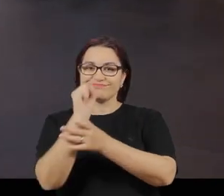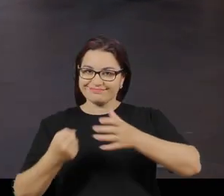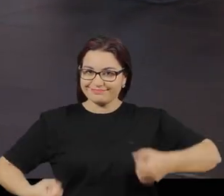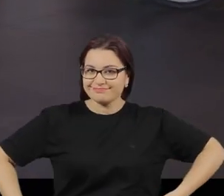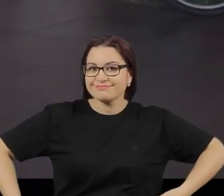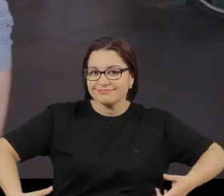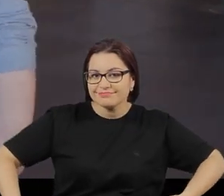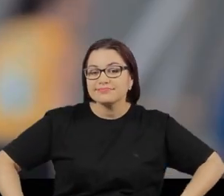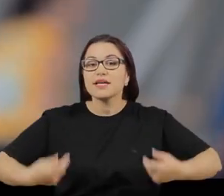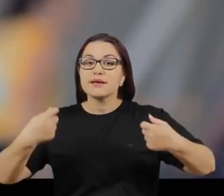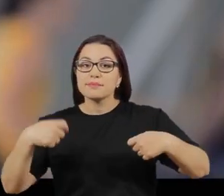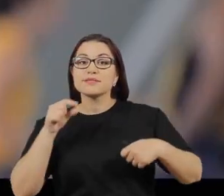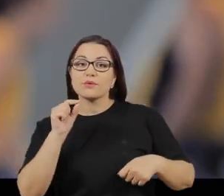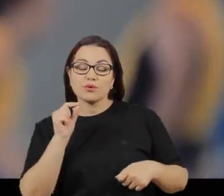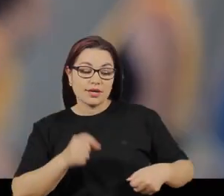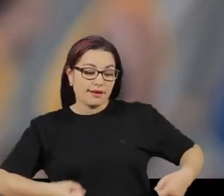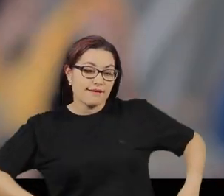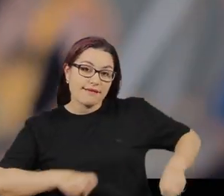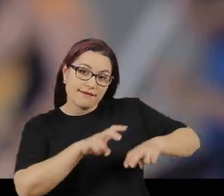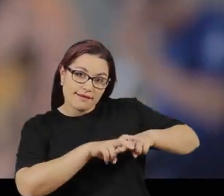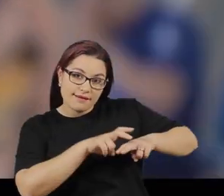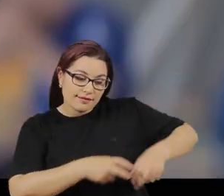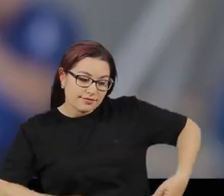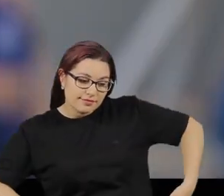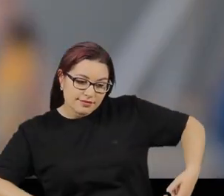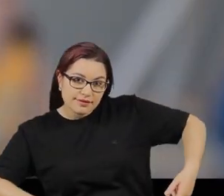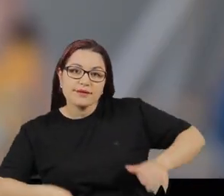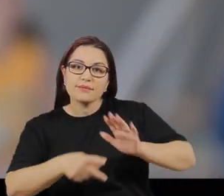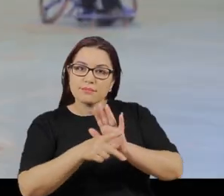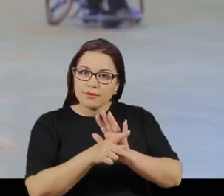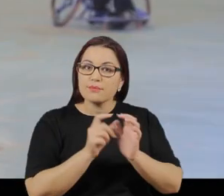nós precisamos das cadeiras adaptadas, as cadeiras esportivas.